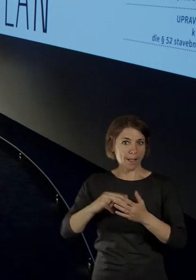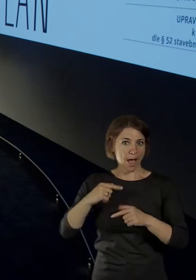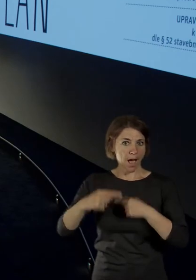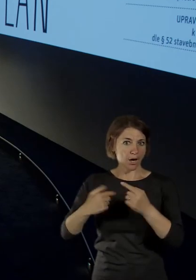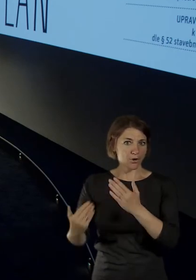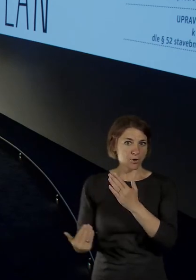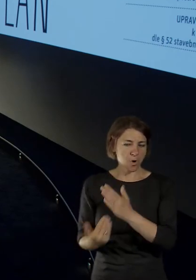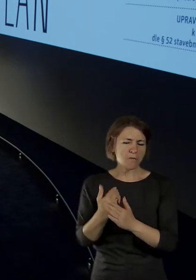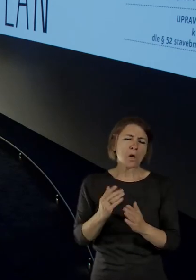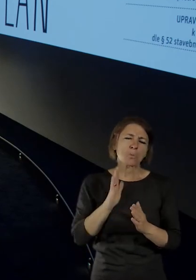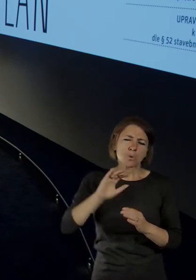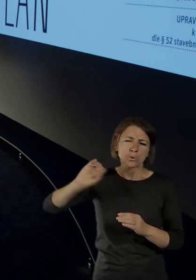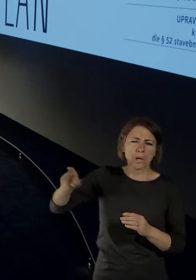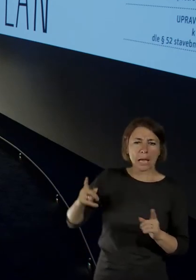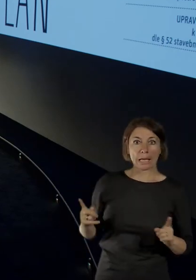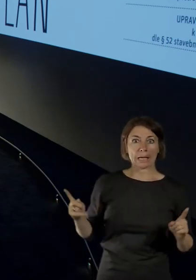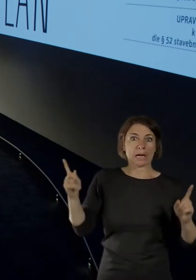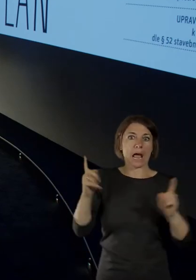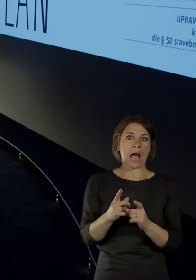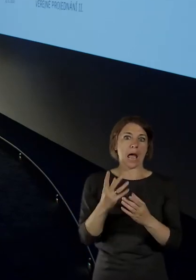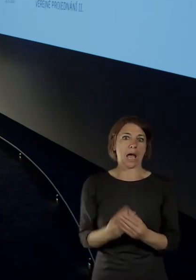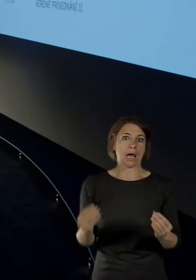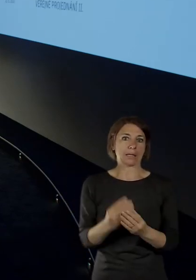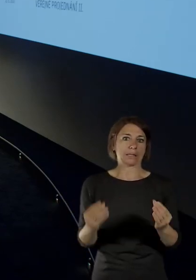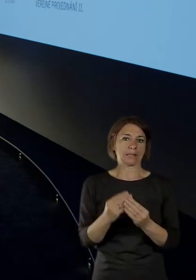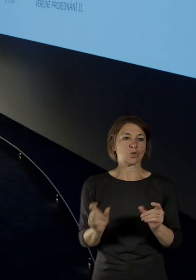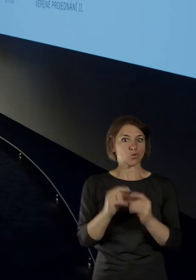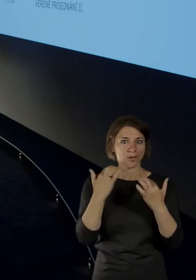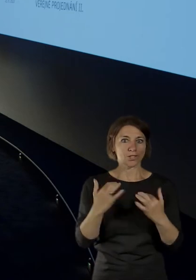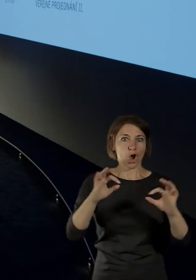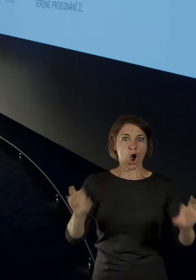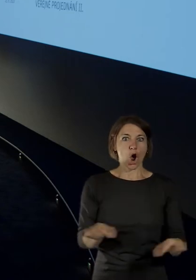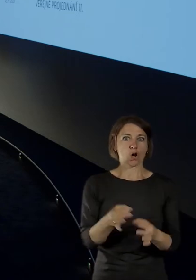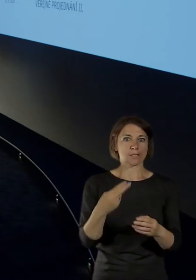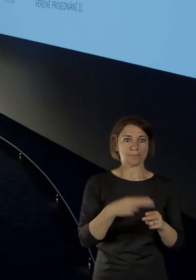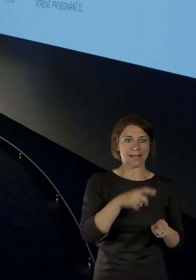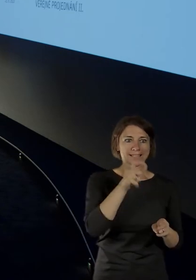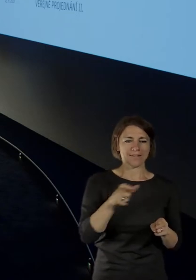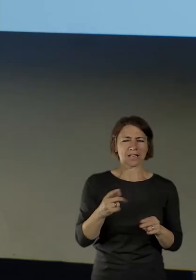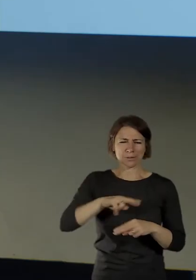prezentaci, protože dneska máme skvělé hosty a zároveň se nacházíme úplně na konci